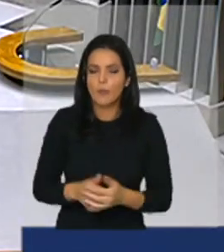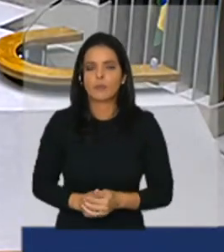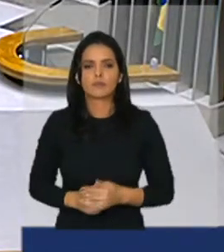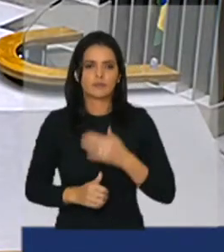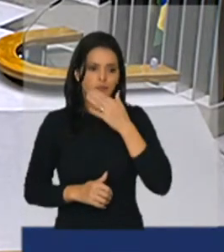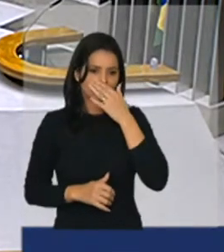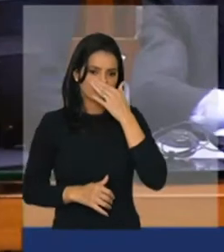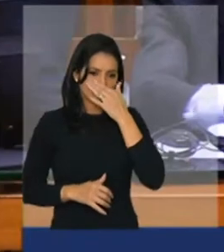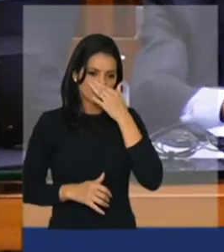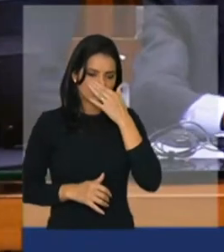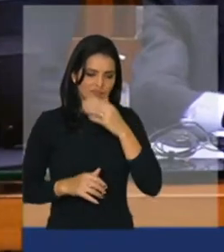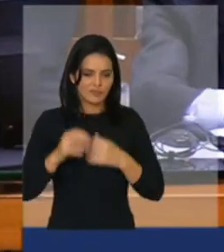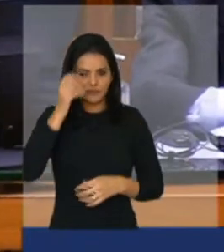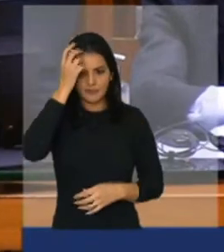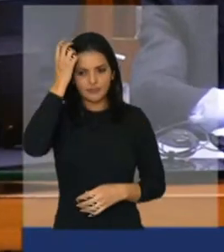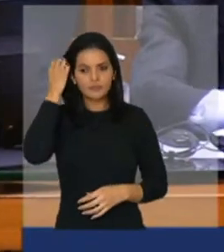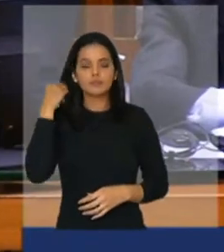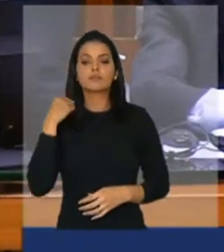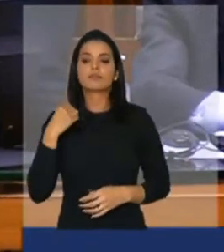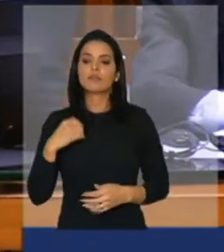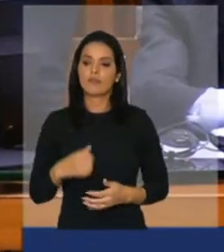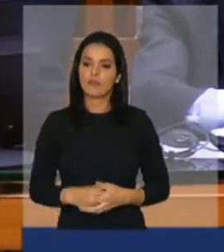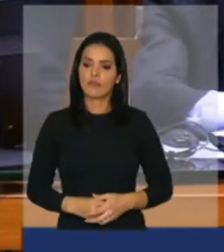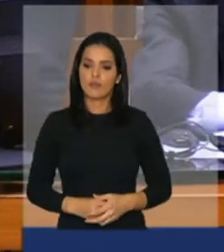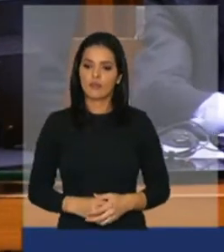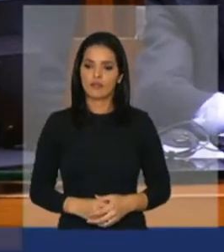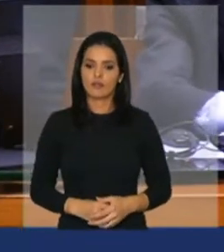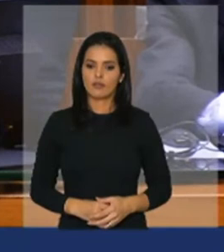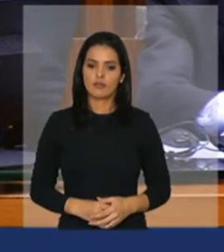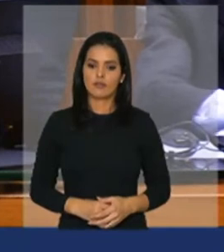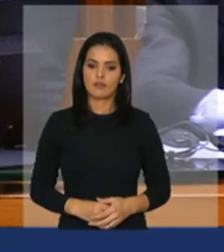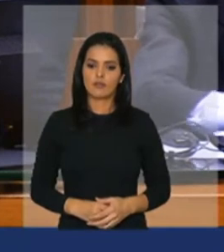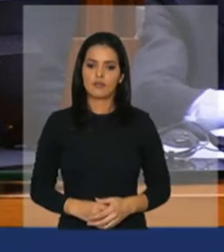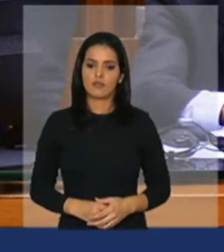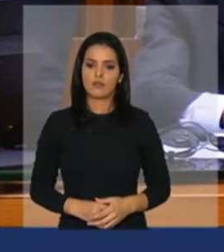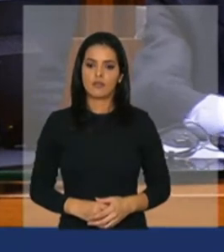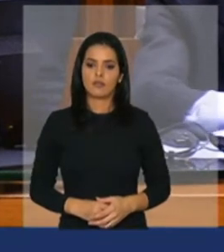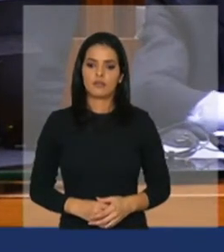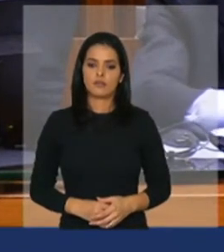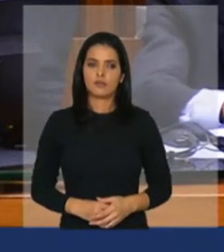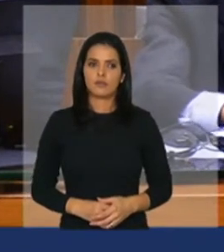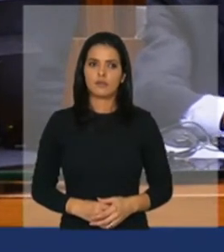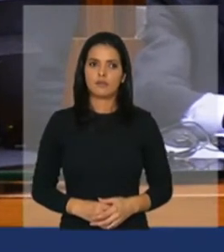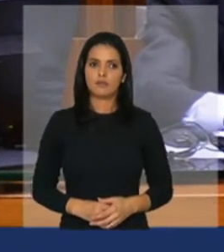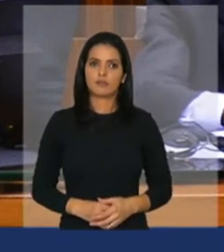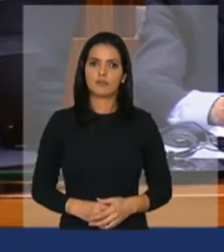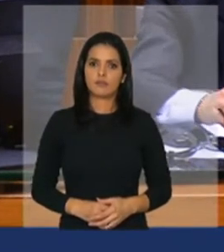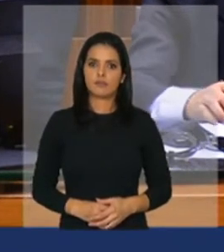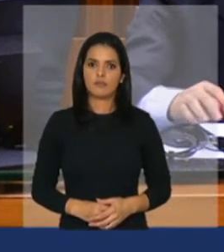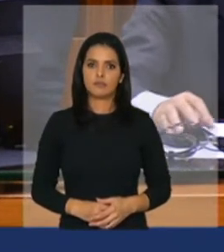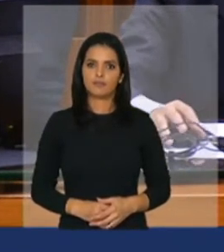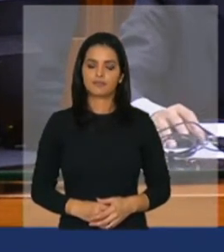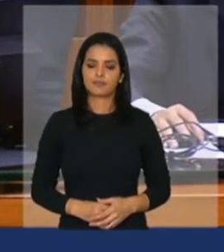DO SISTEMA ELETRÔNICO ATUAL. OBRIGADO, É, POR FAVOR... DEPUTADO GENERAL PETERNELLI NÃO SE ENCONTRA NO SISTEMA OU